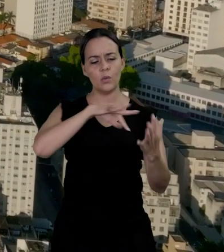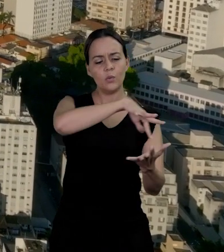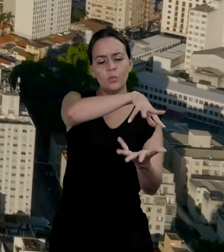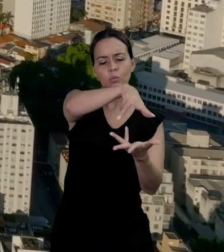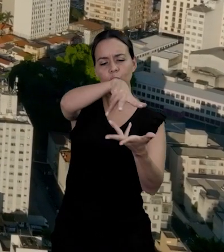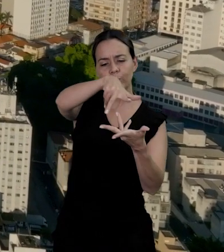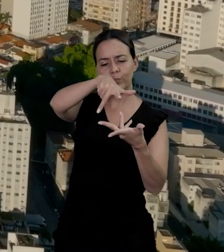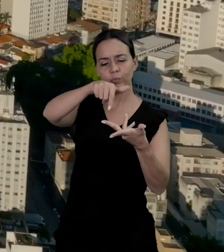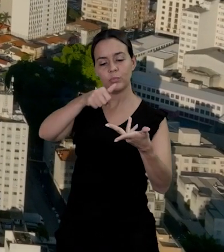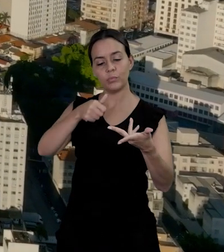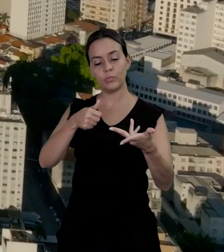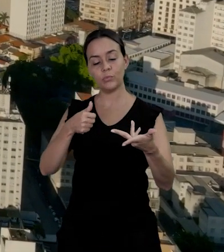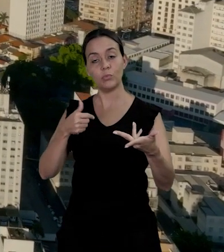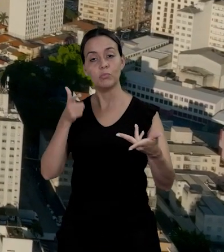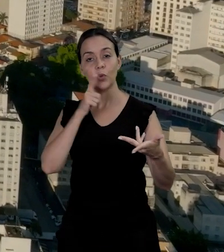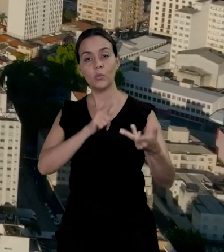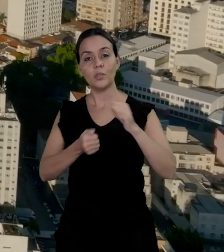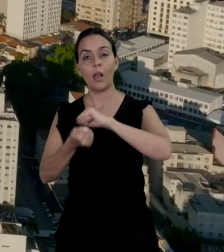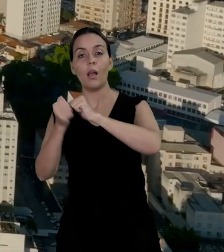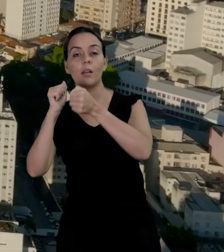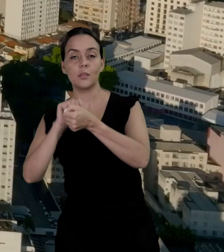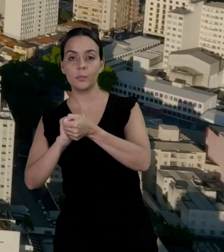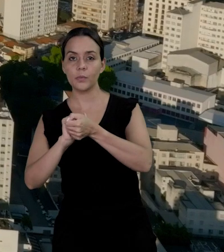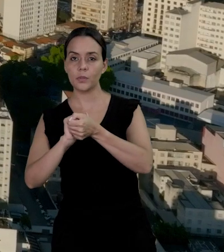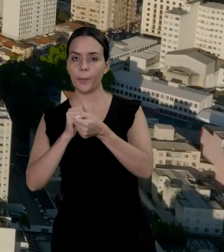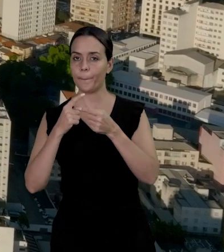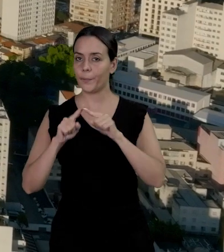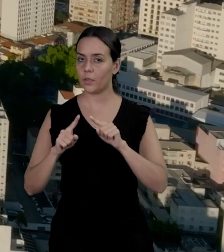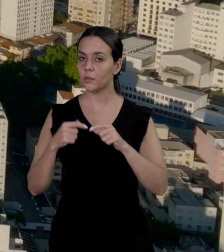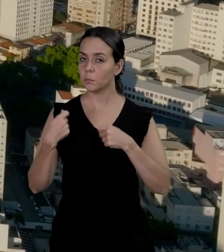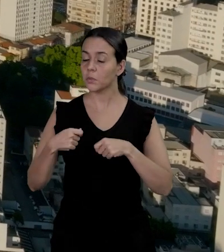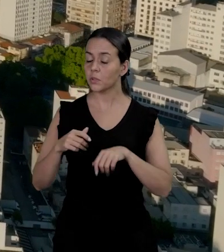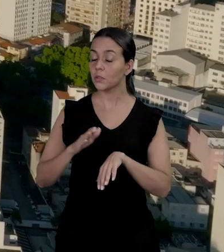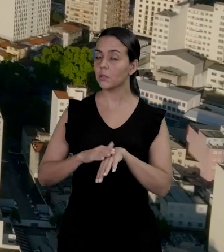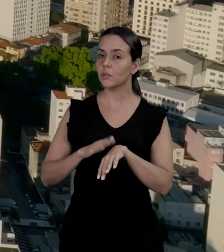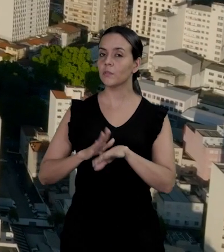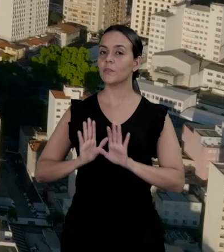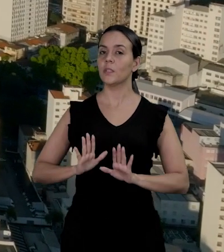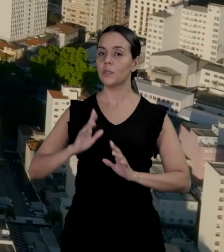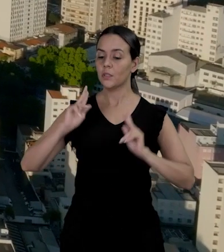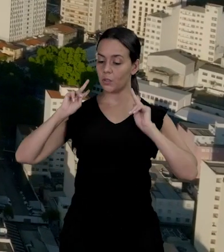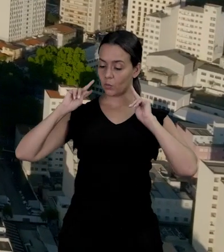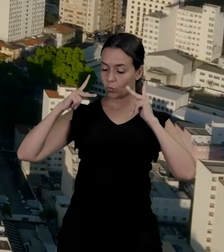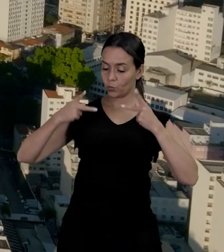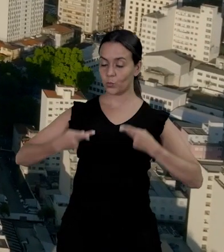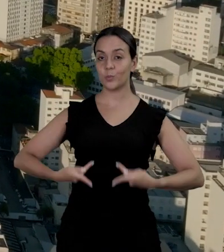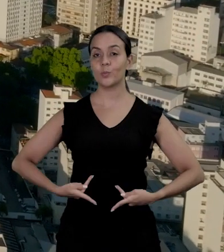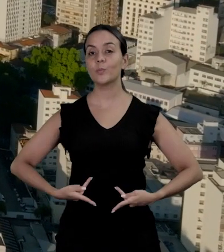pensamento crítico, a gente conseguir se adaptar, mas se a gente não fizer isso com o humano